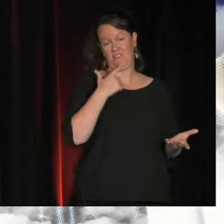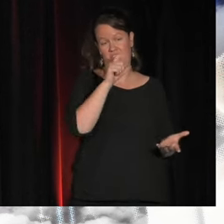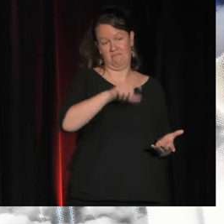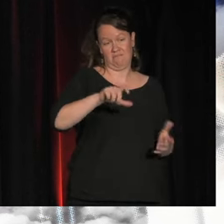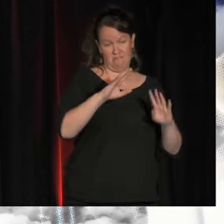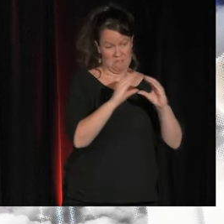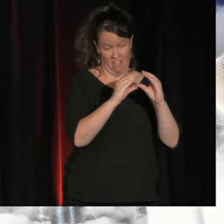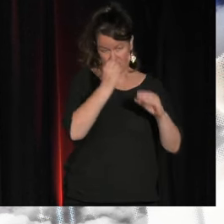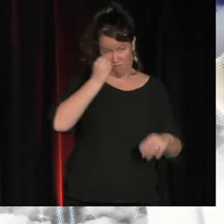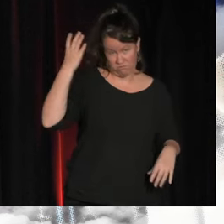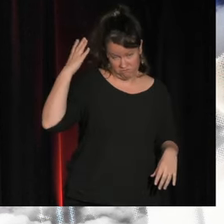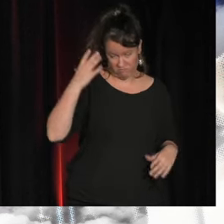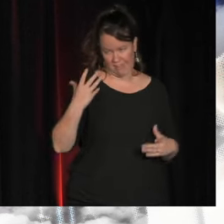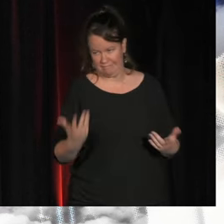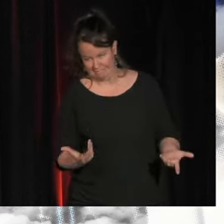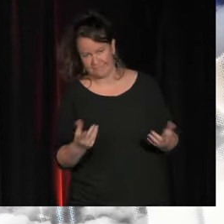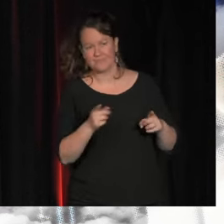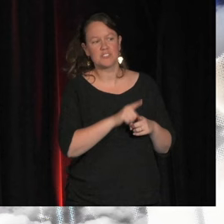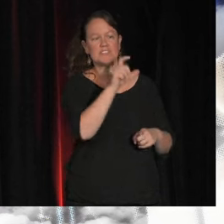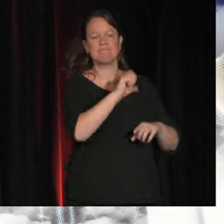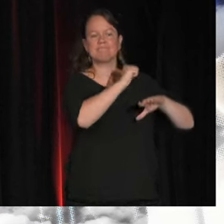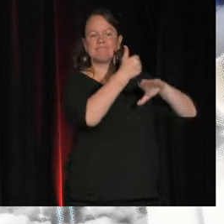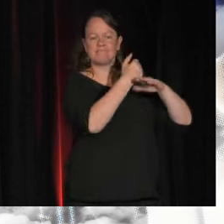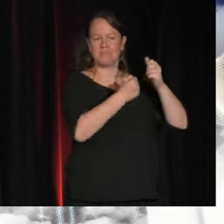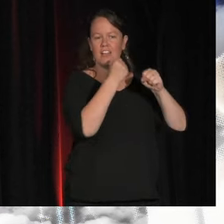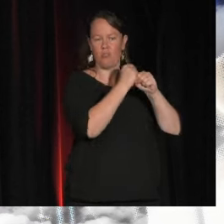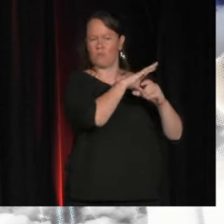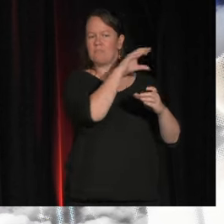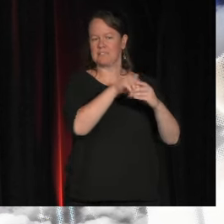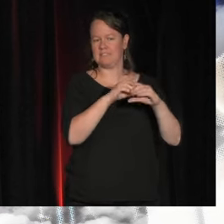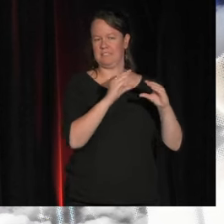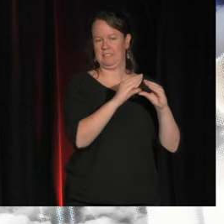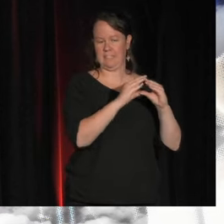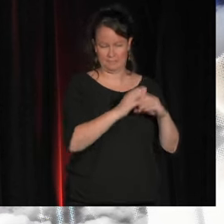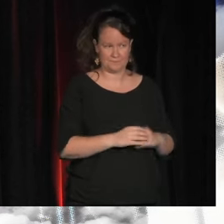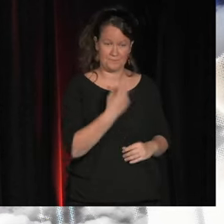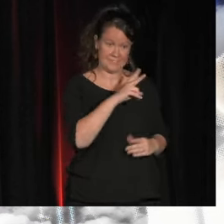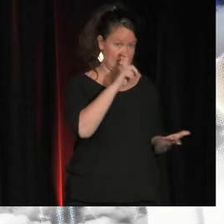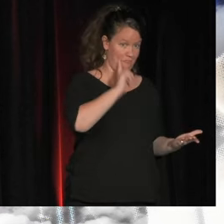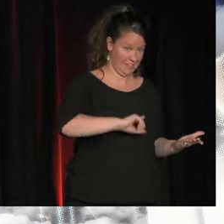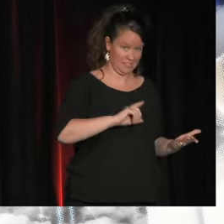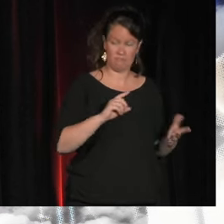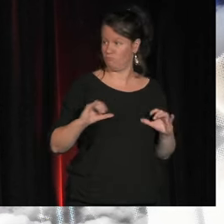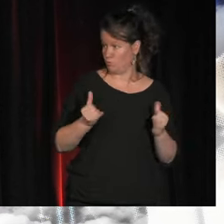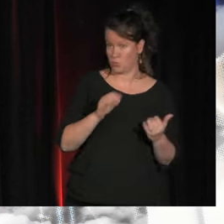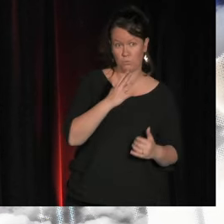On a eu une mini-anecdote où Chris Metzen nous disait que sa fille était suffisamment grande maintenant pour jouer à World of Warcraft et elle est allée voir son papa en lui disant : "Mais pourquoi toutes